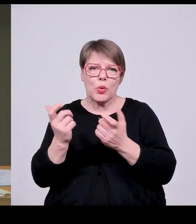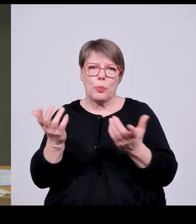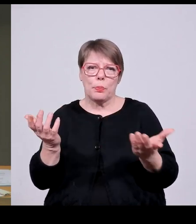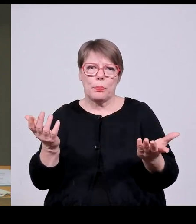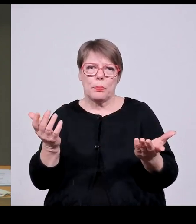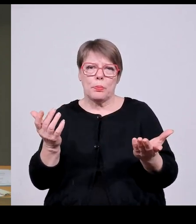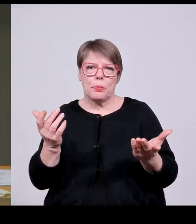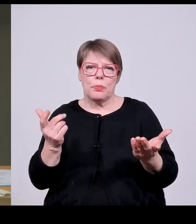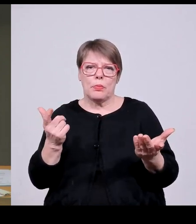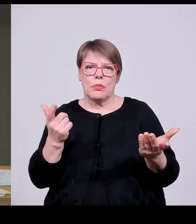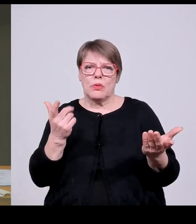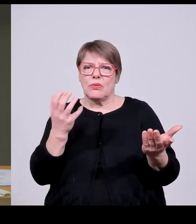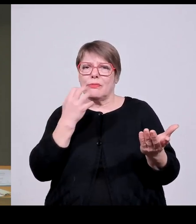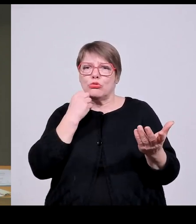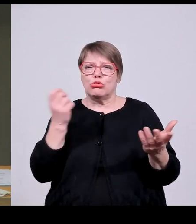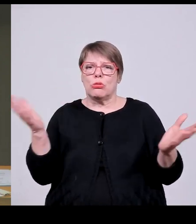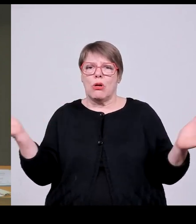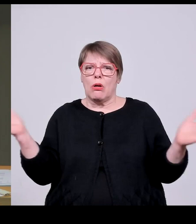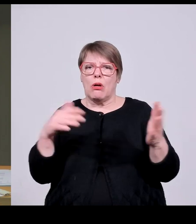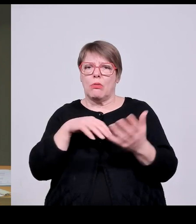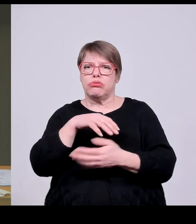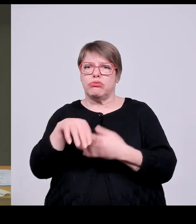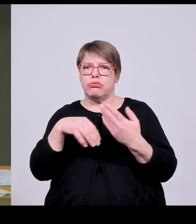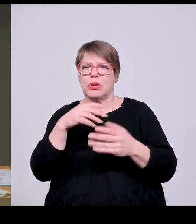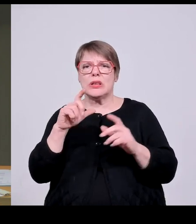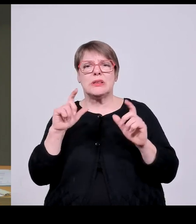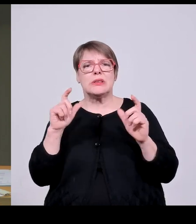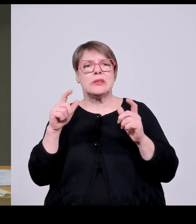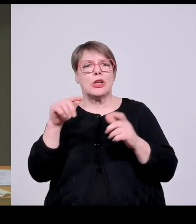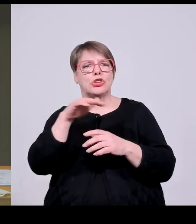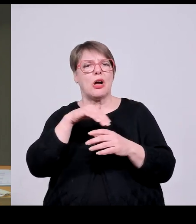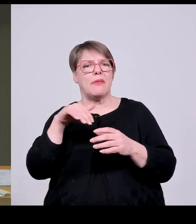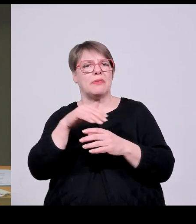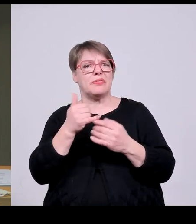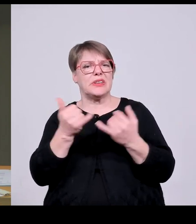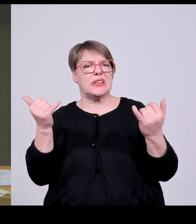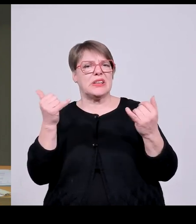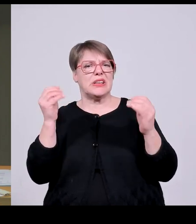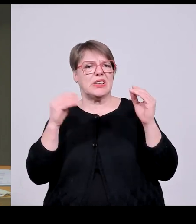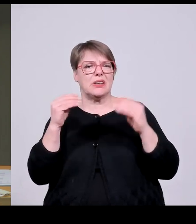Beschlussempfehlung auf Drucksache 19/807 annehmen möchte, den bitte ich jetzt um das Handzeichen.